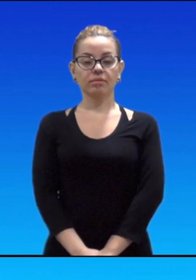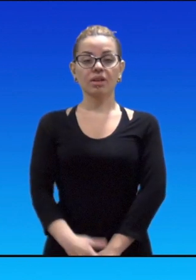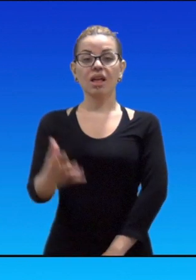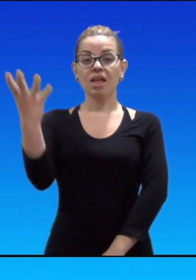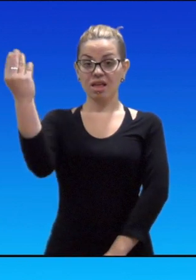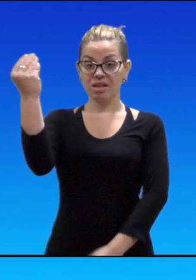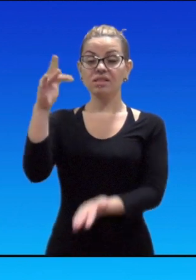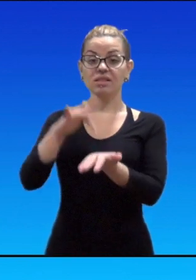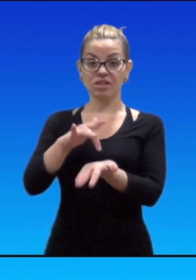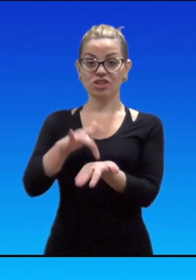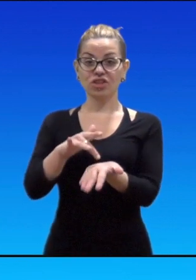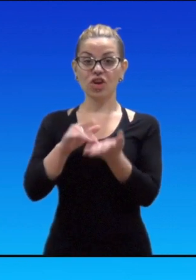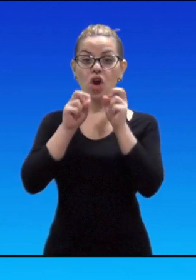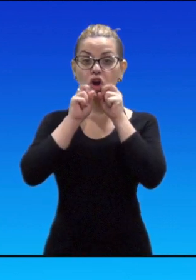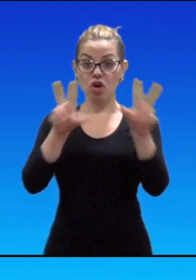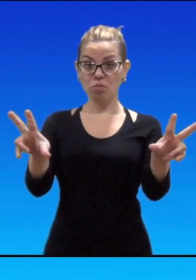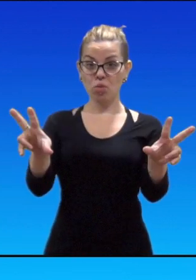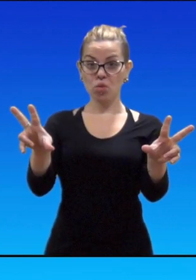La Sede Centrale ENS comunica